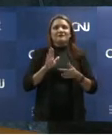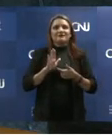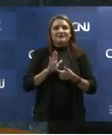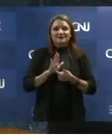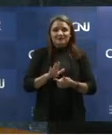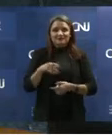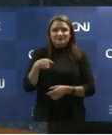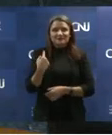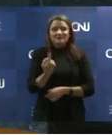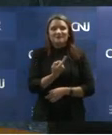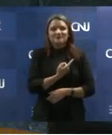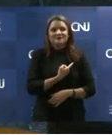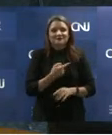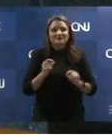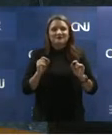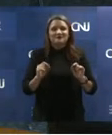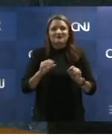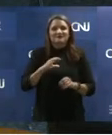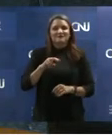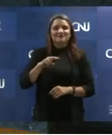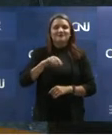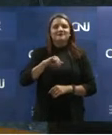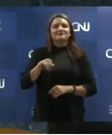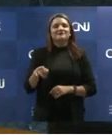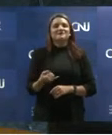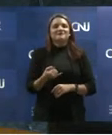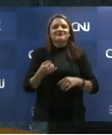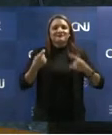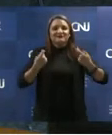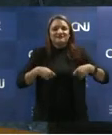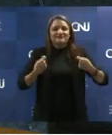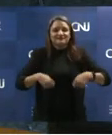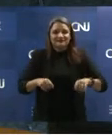para o CNJ, a necessidade de um olhar importante